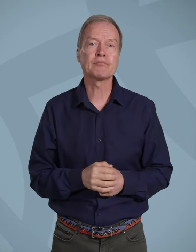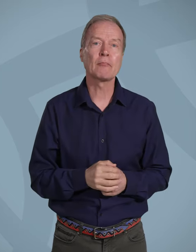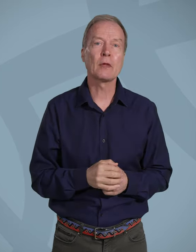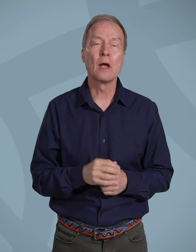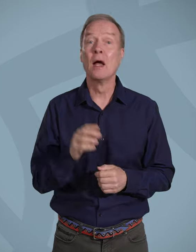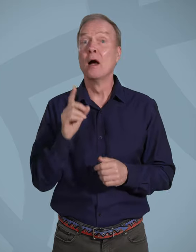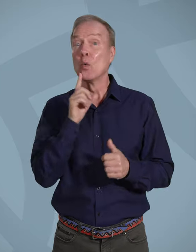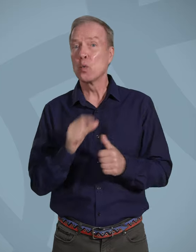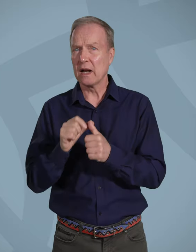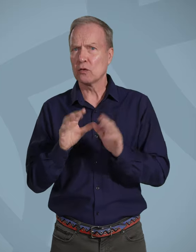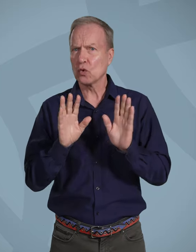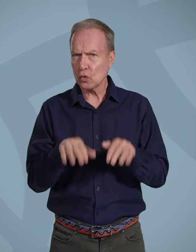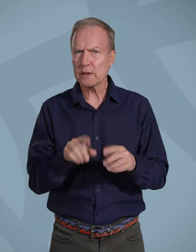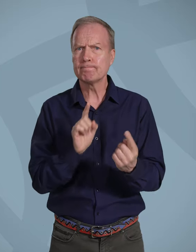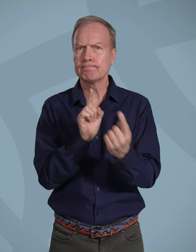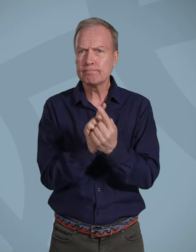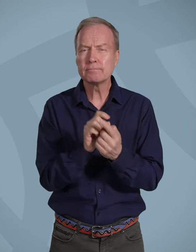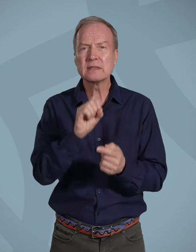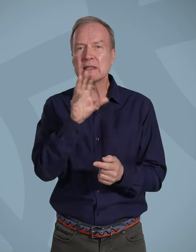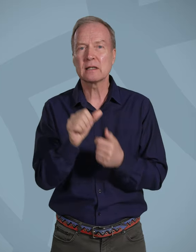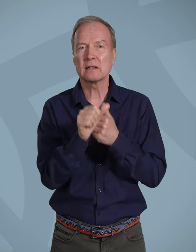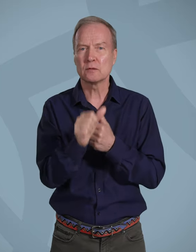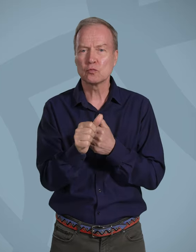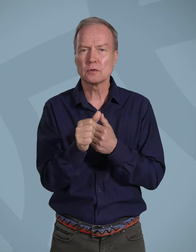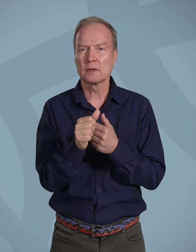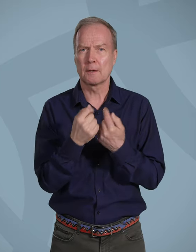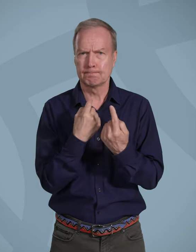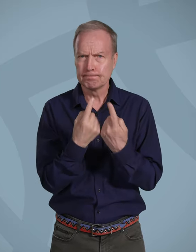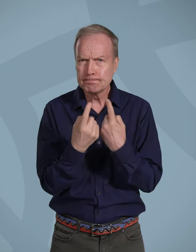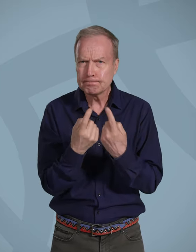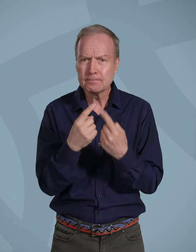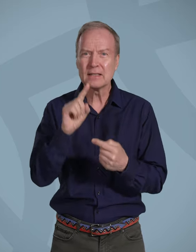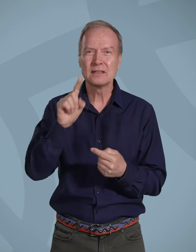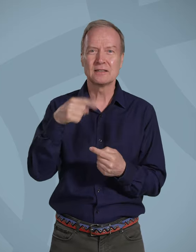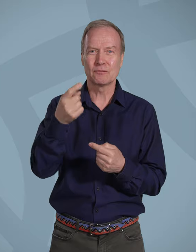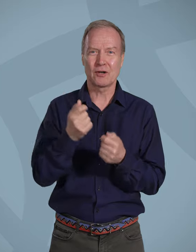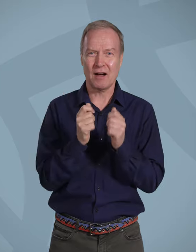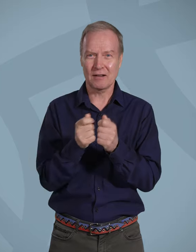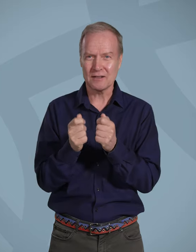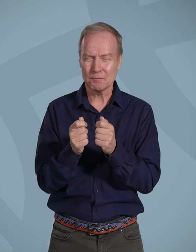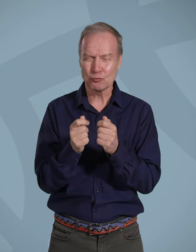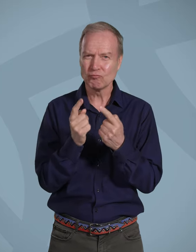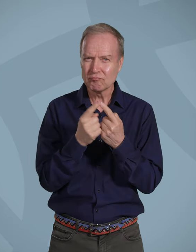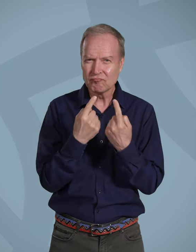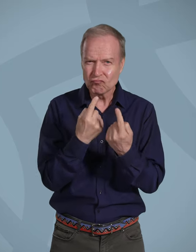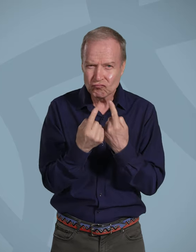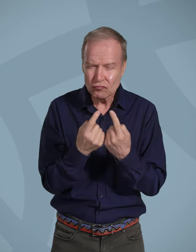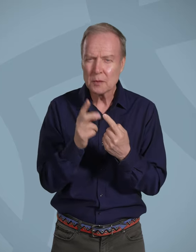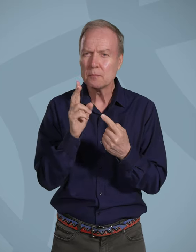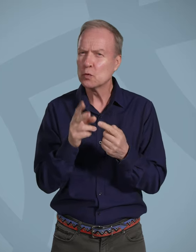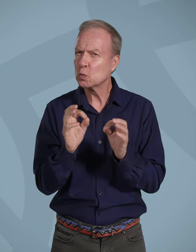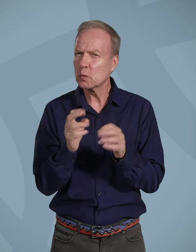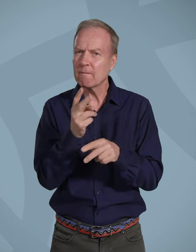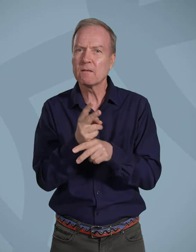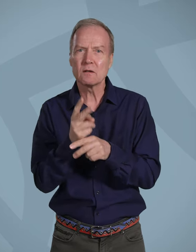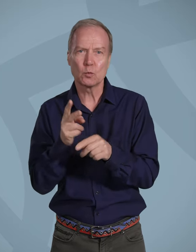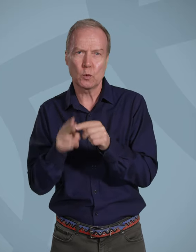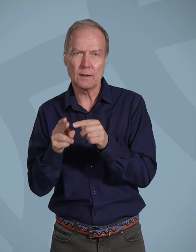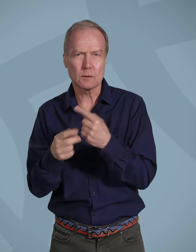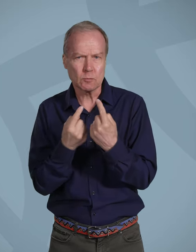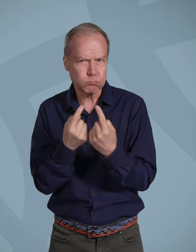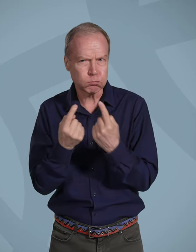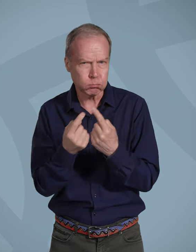Kuurojen Liitto on keskustellut Stean kanssa ensi vuoden hakemuksista sekä leikkauksiin varautumisesta.